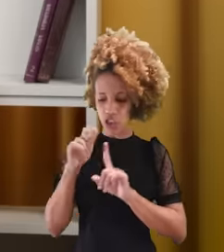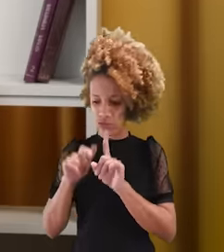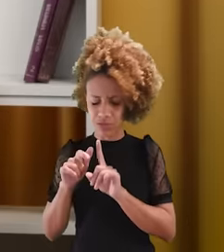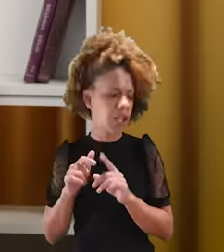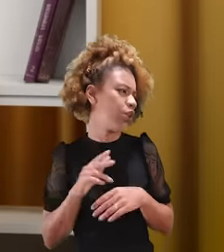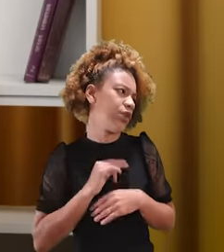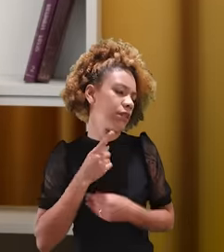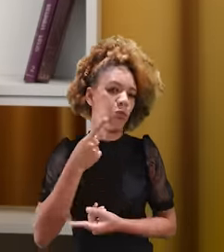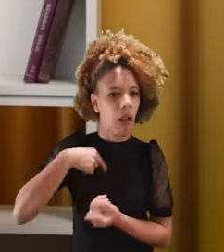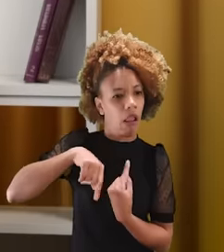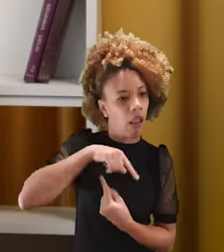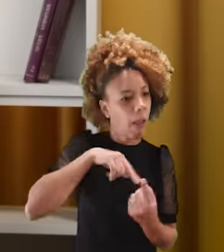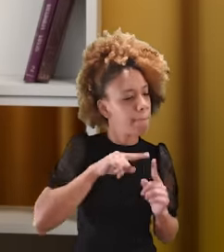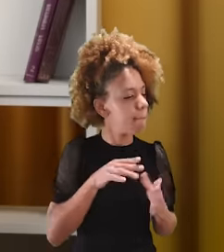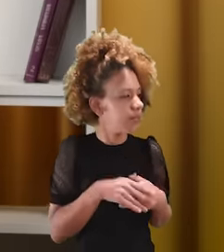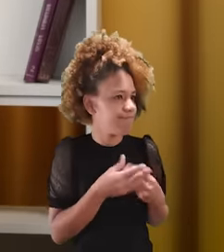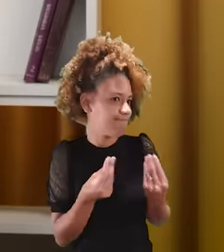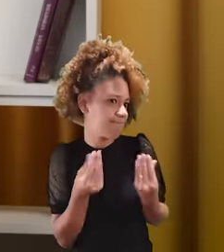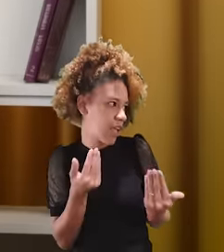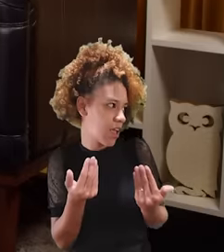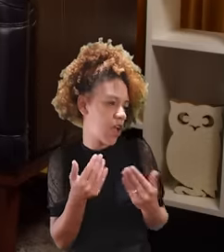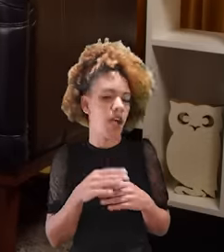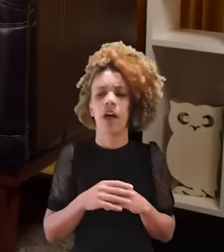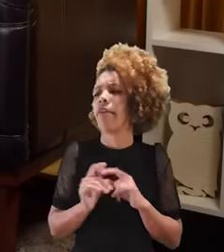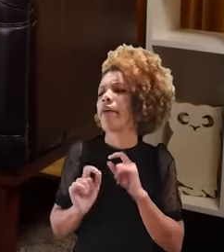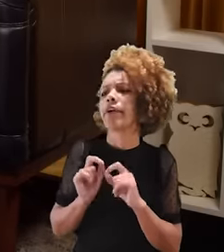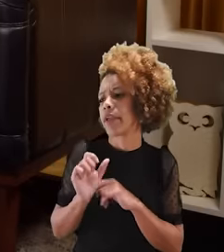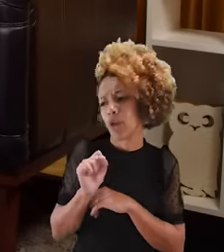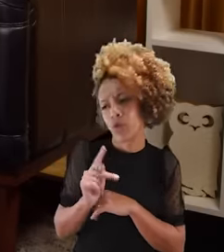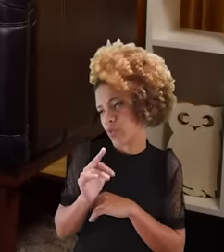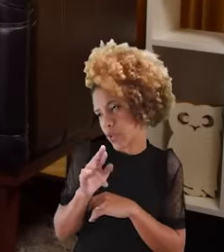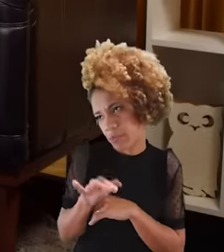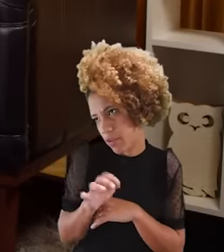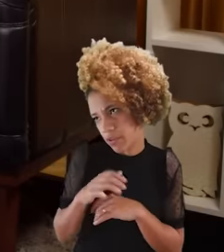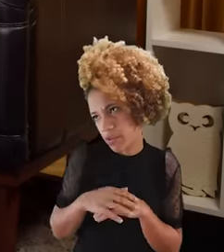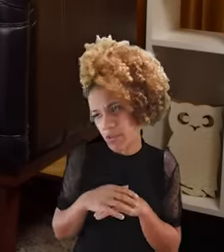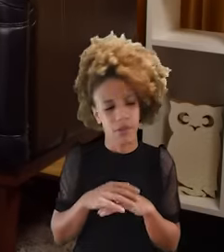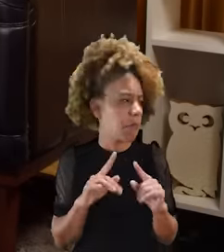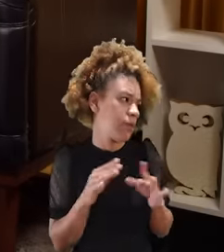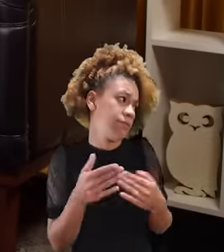essa pergunta do tipo esse dilema porque uma coisa e marp então a Mary STP é Mary STP também